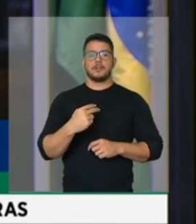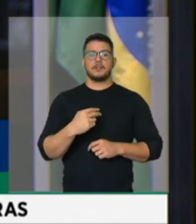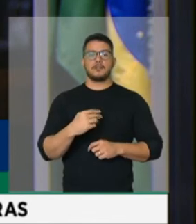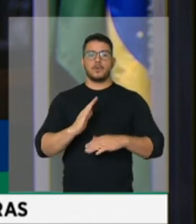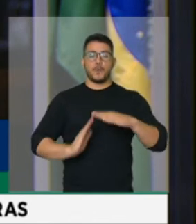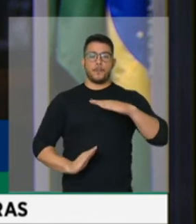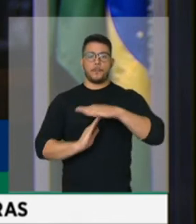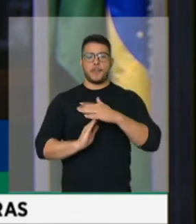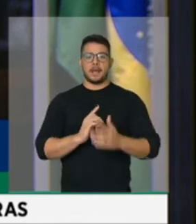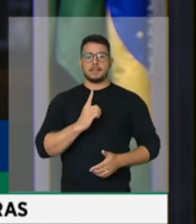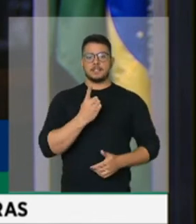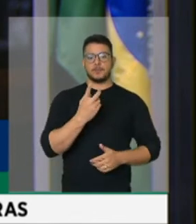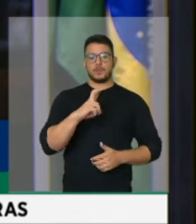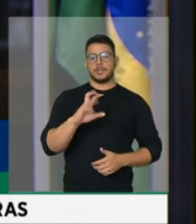DE QUE O COMPRADOR DE UM ATIVO ADQUIRA OUTRO ATIVO POSTO A